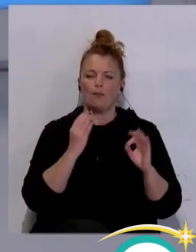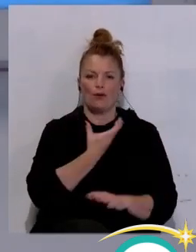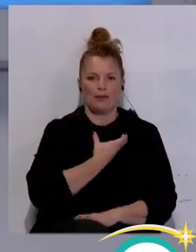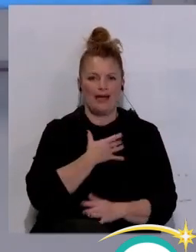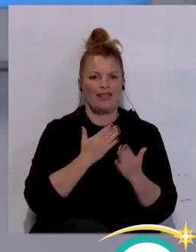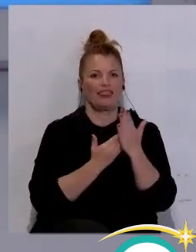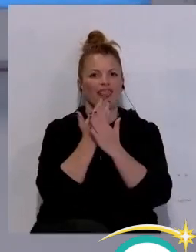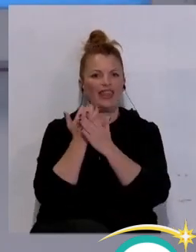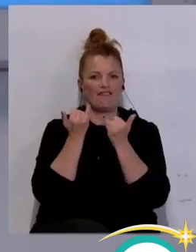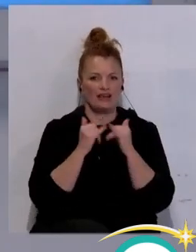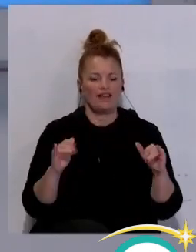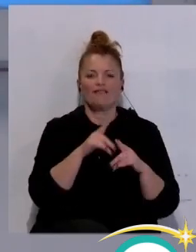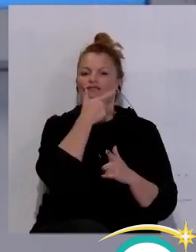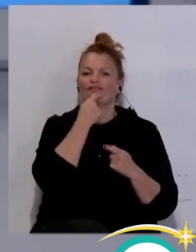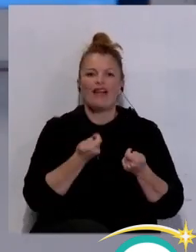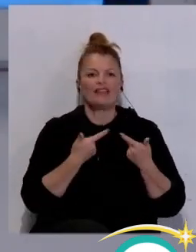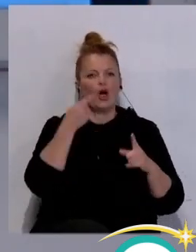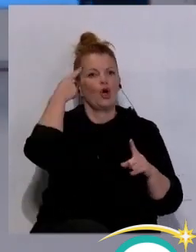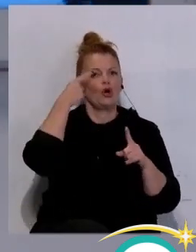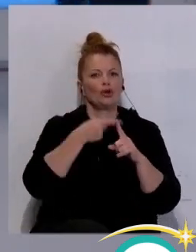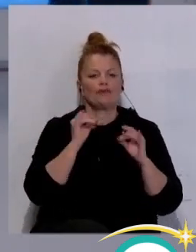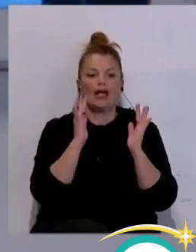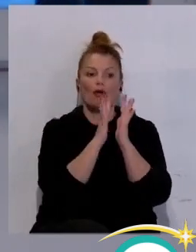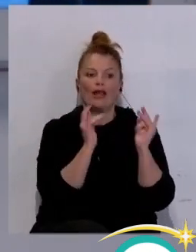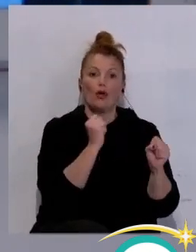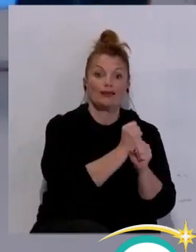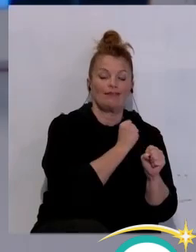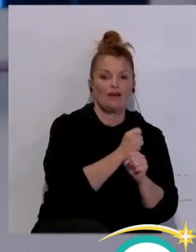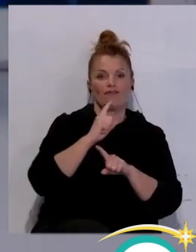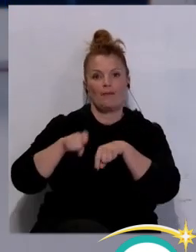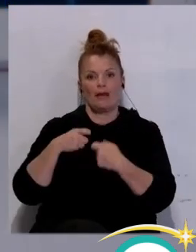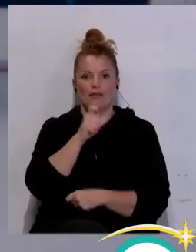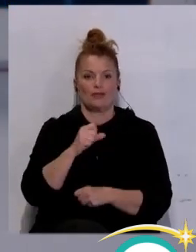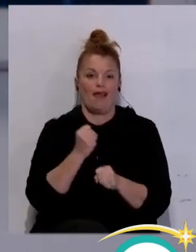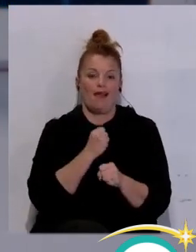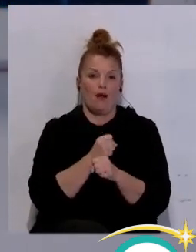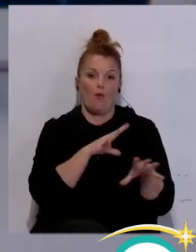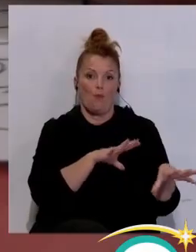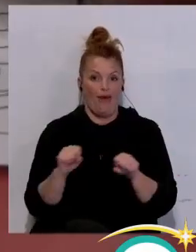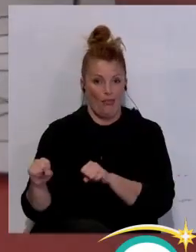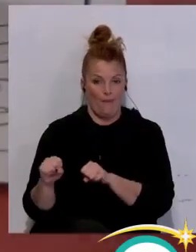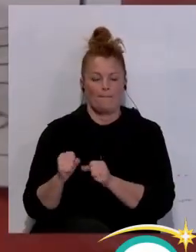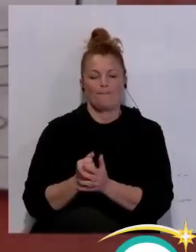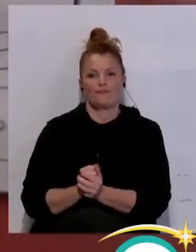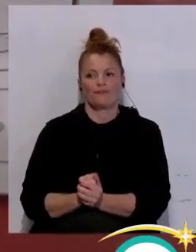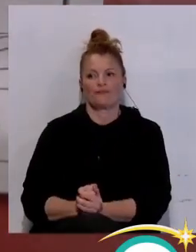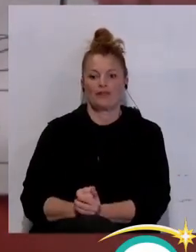objetivo es facilitar la conciliación social y laboral de las familias tras los festivales de